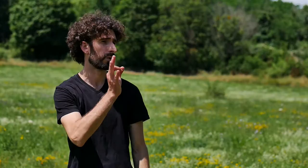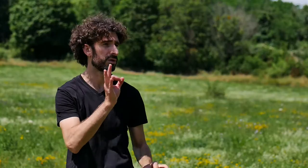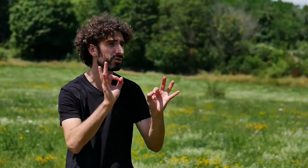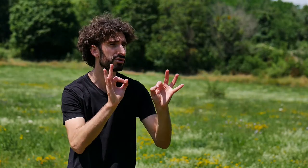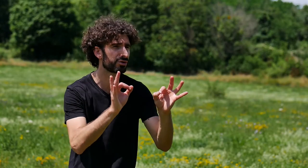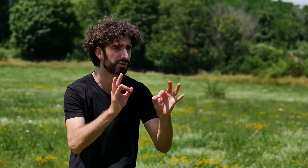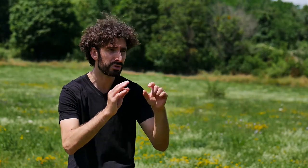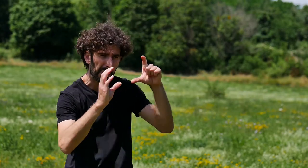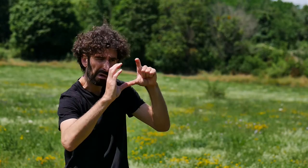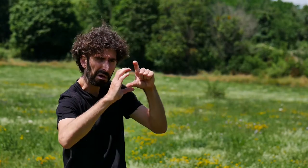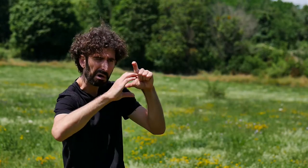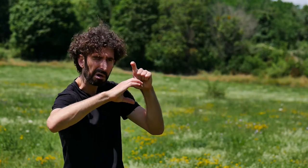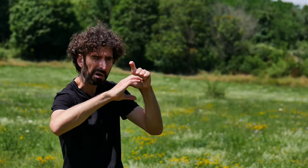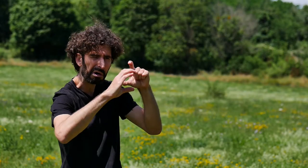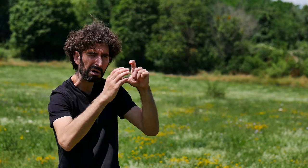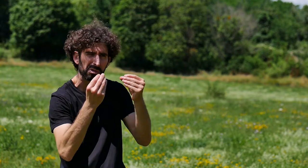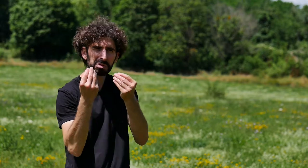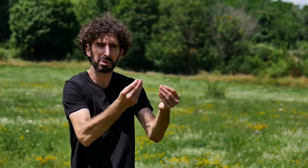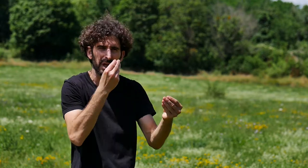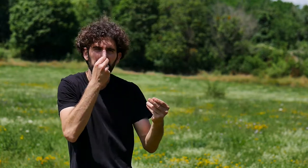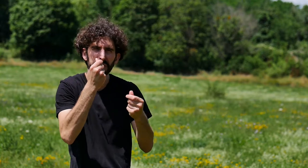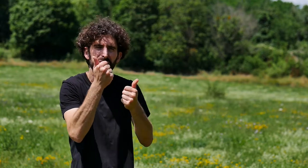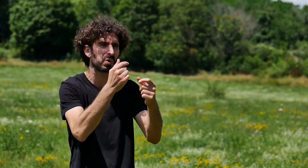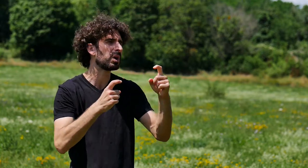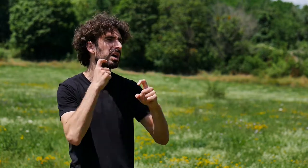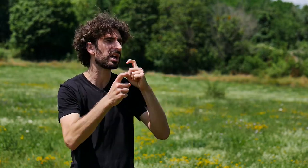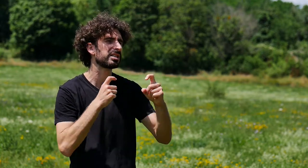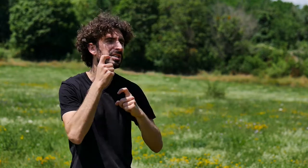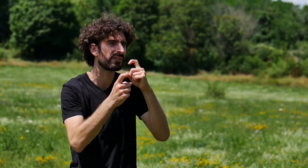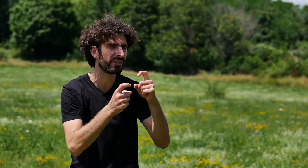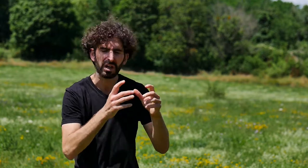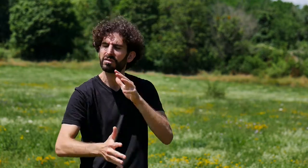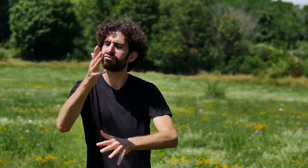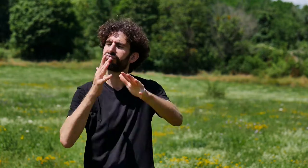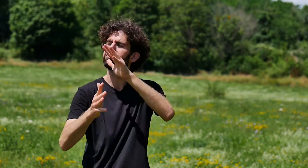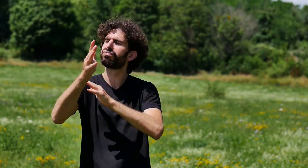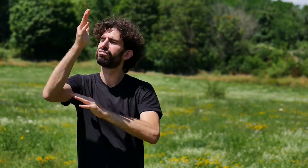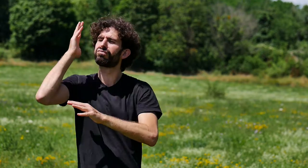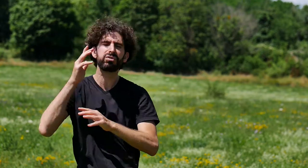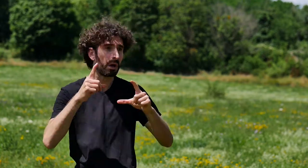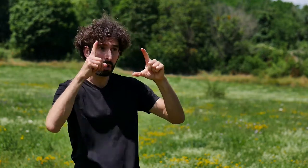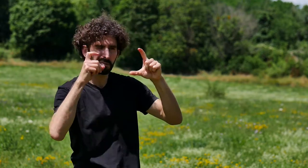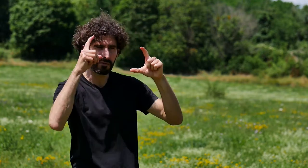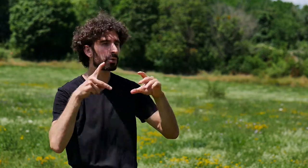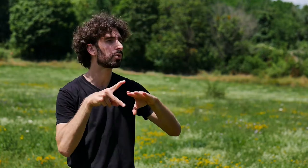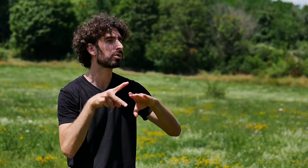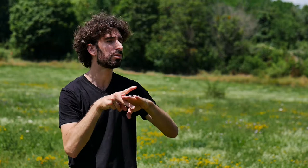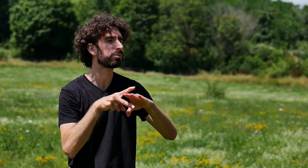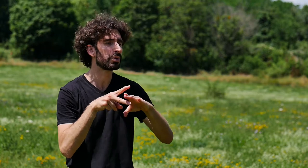Oui, c'est juste. Cet objectif donne une impresssion d'agressivité. Autrefois, au début de la photo,